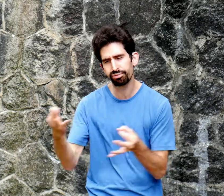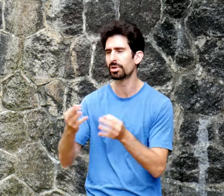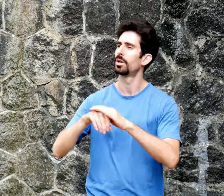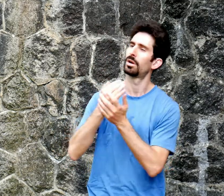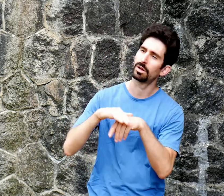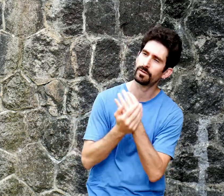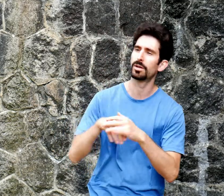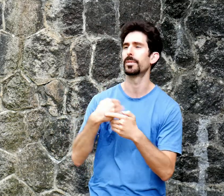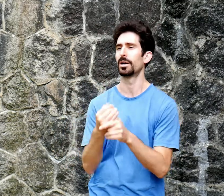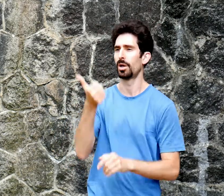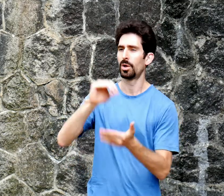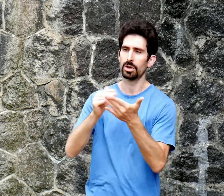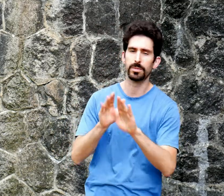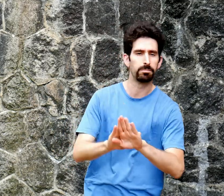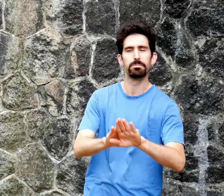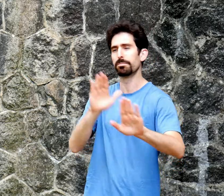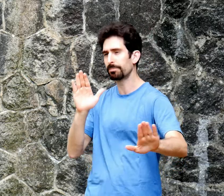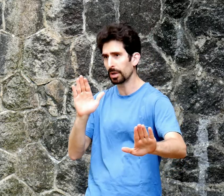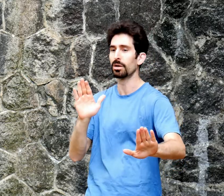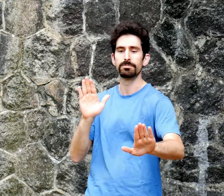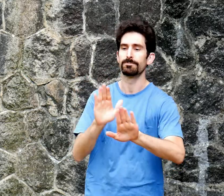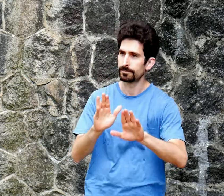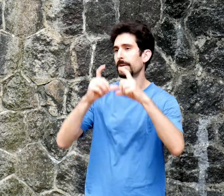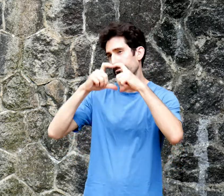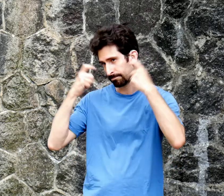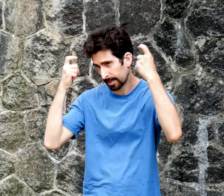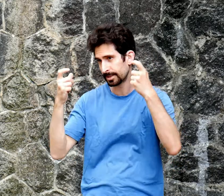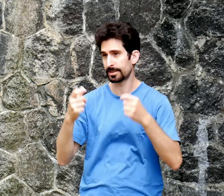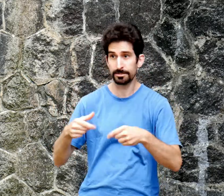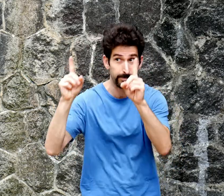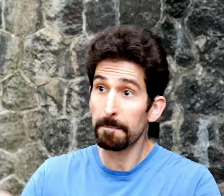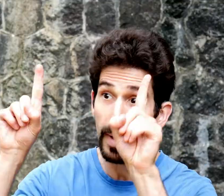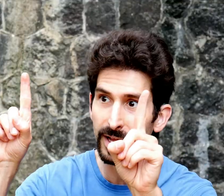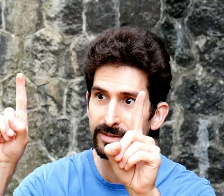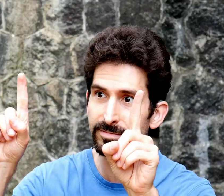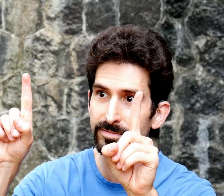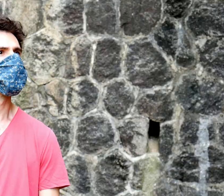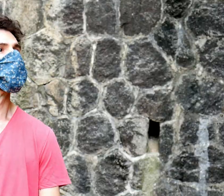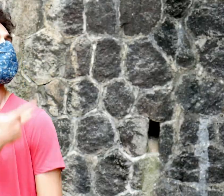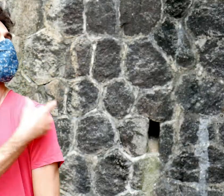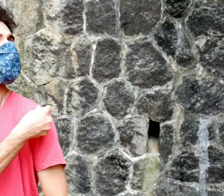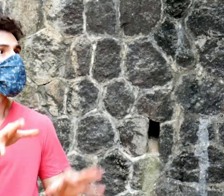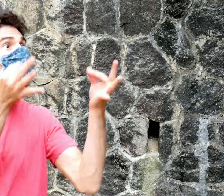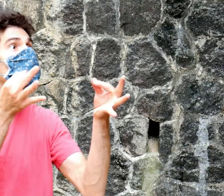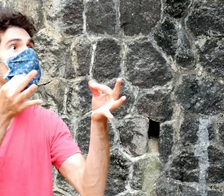de se laver les mains régulièrement, garder 1 mètre de distance et si moins, porter un masque. Mais ! On a trouvé le vaccin ?!